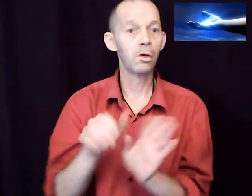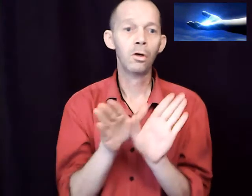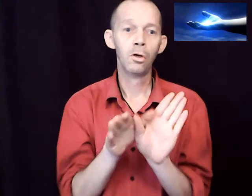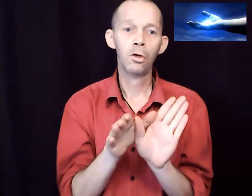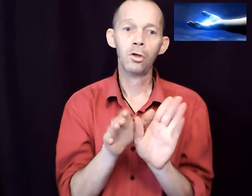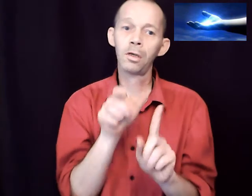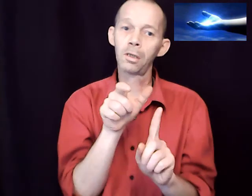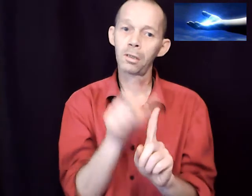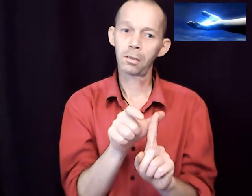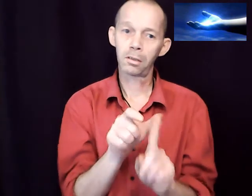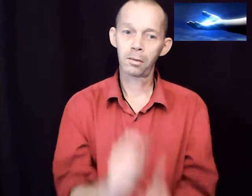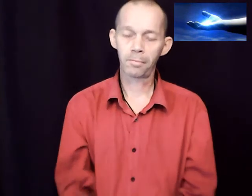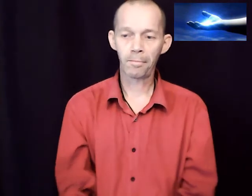La priorité c'est l'Ange-gardien.